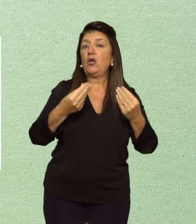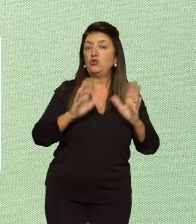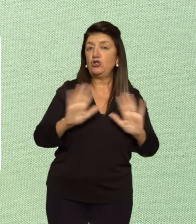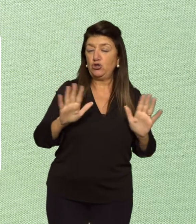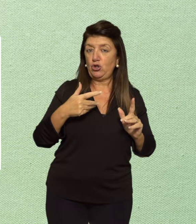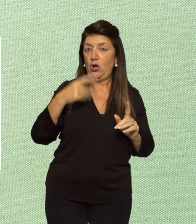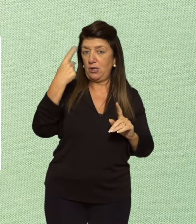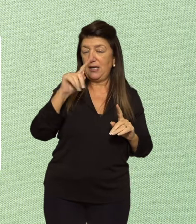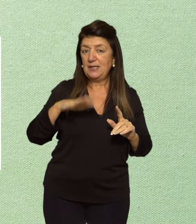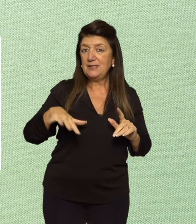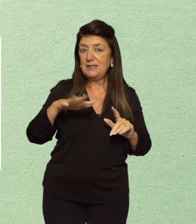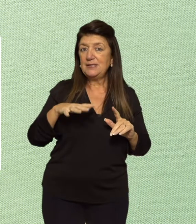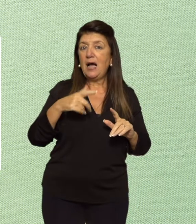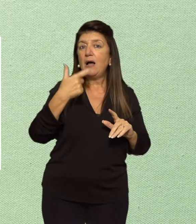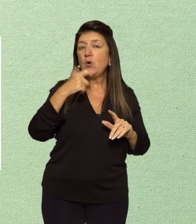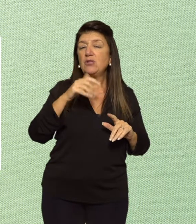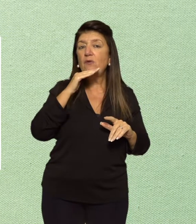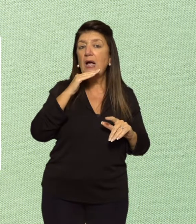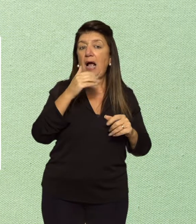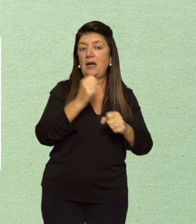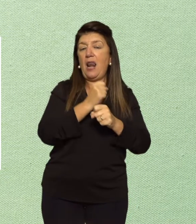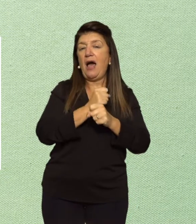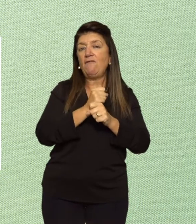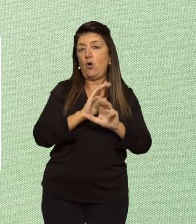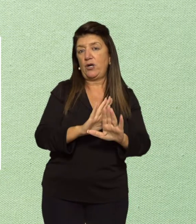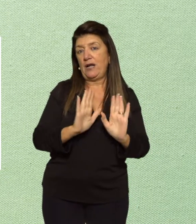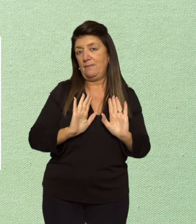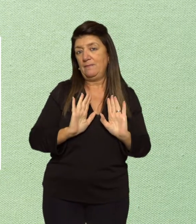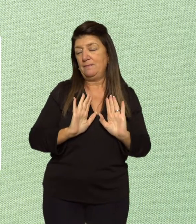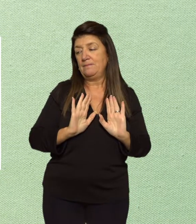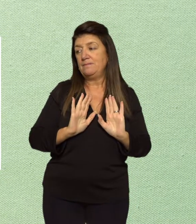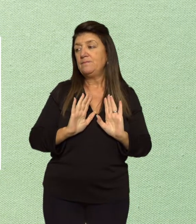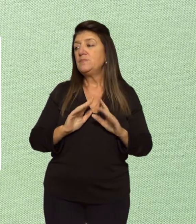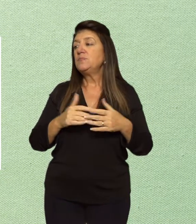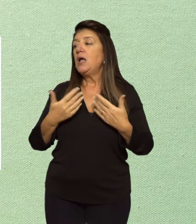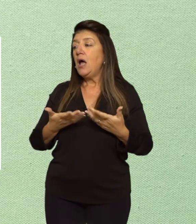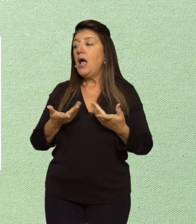Perché è un cane che sta lavorando certo. - E quindi anche questo, ci sono